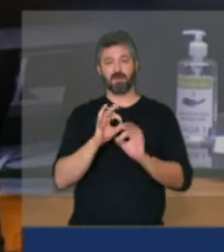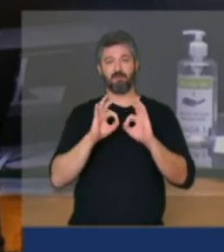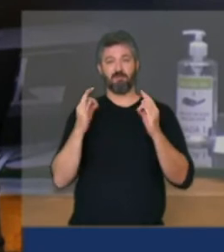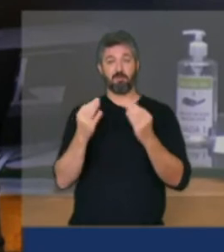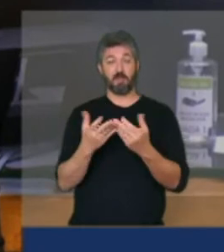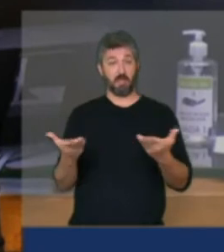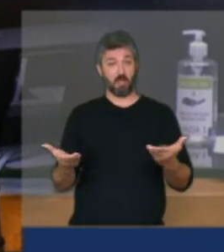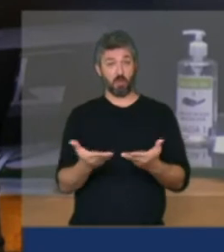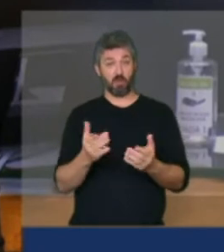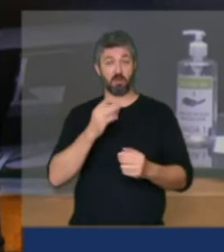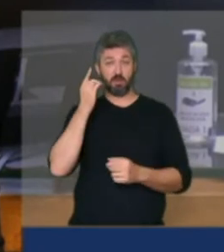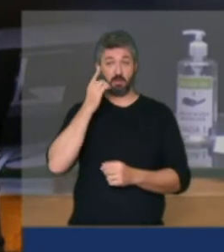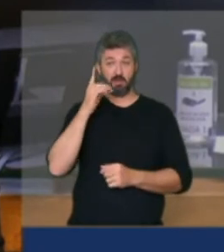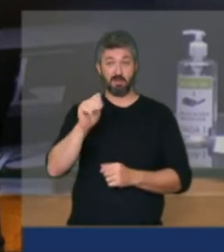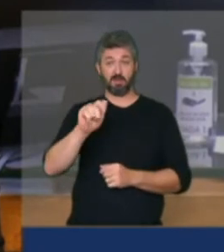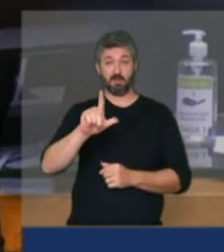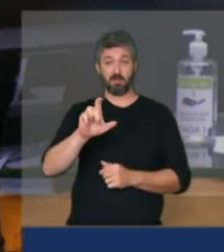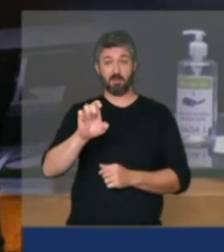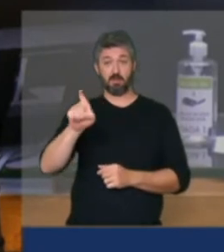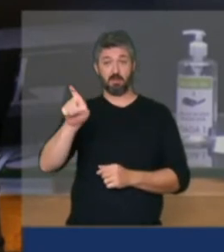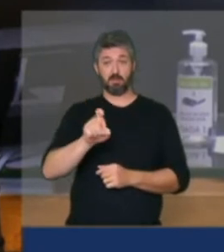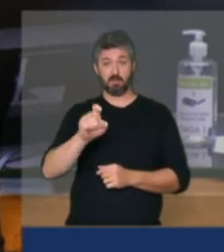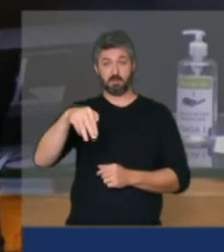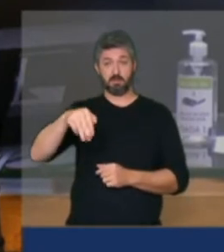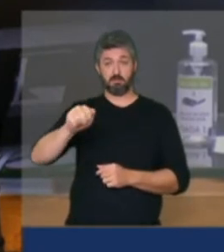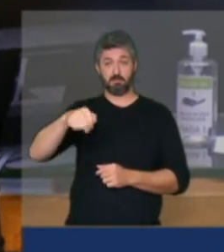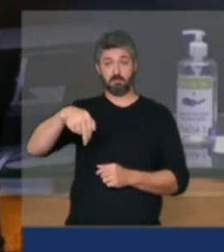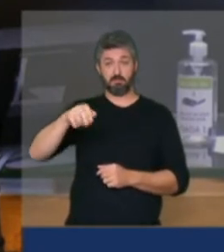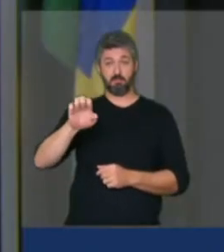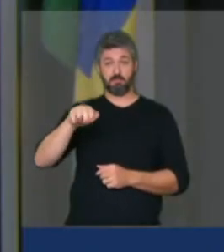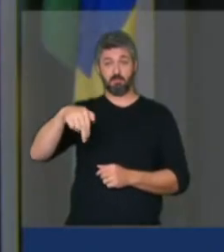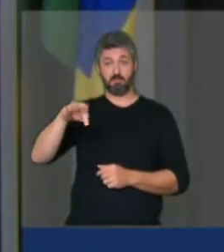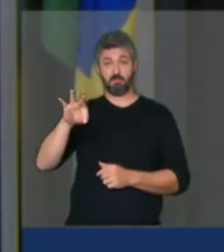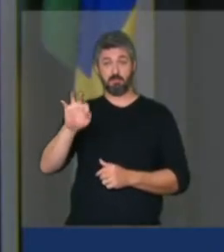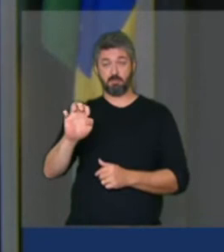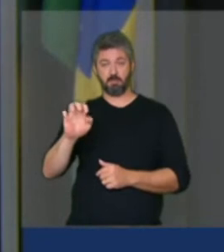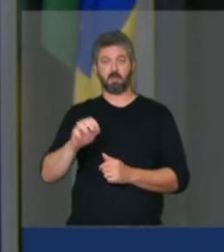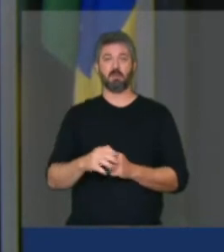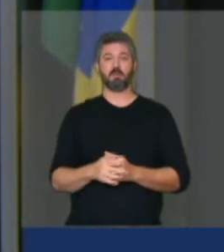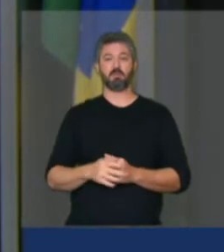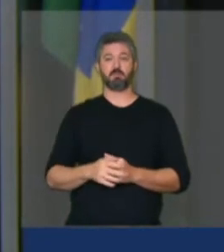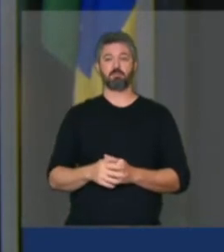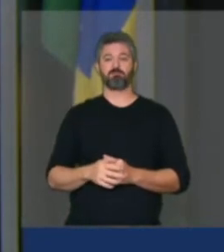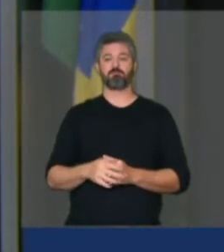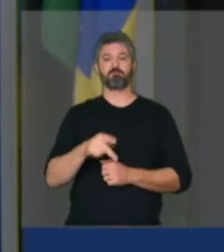COM O DEPUTADO ALEX MANENTE, DE SÃO PAULO . [DEPUTADO]: PRESIDENTE AGRADECER ABSOLUTO OPORTUNIDADE, SAUDAR A TODOS OS DEPUTADOS E DEPUTADAS